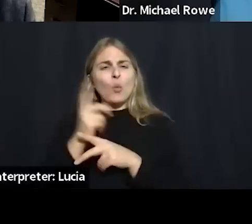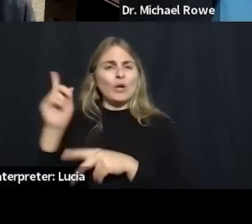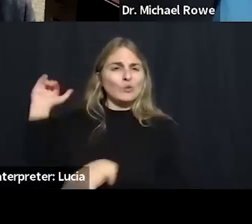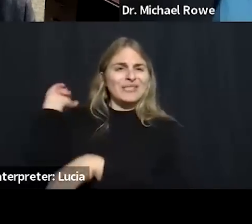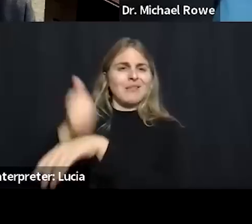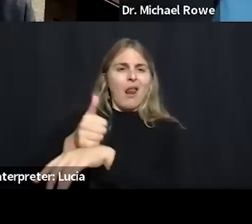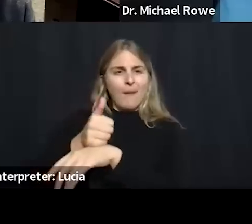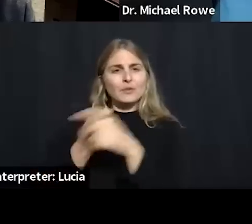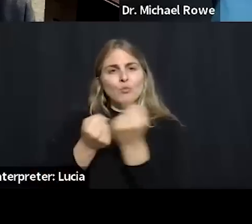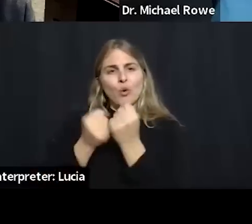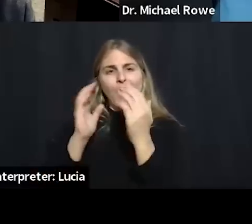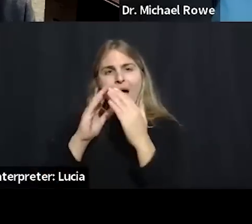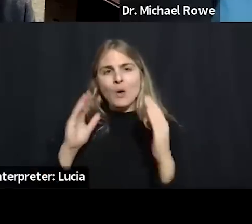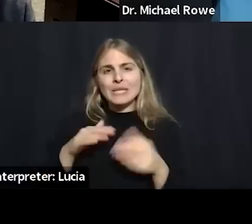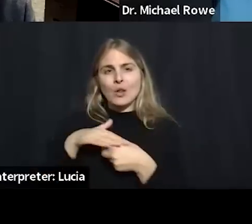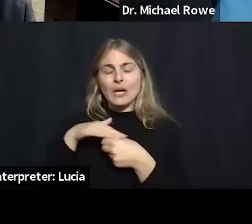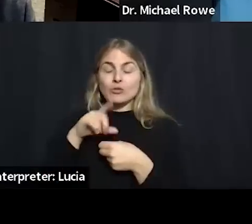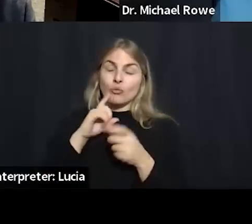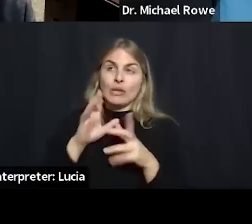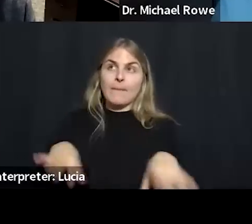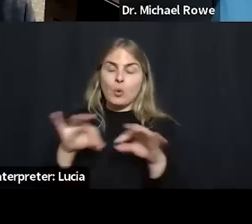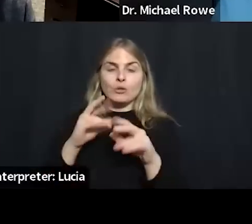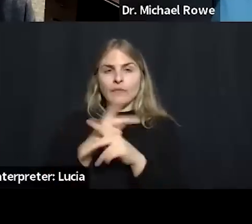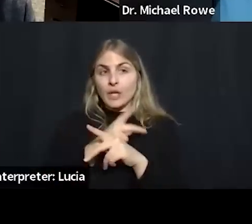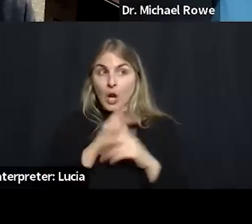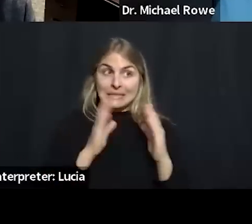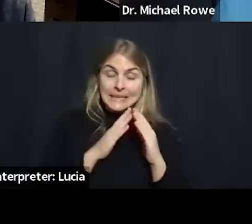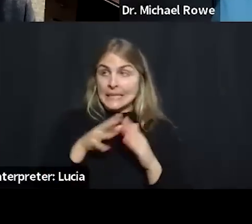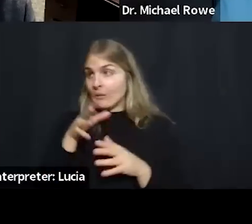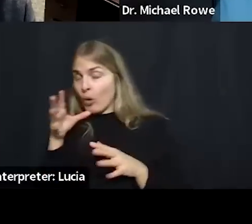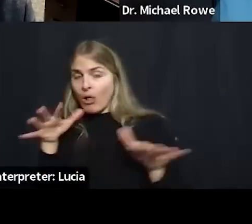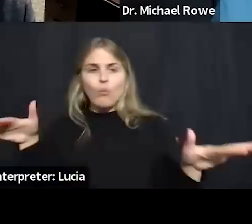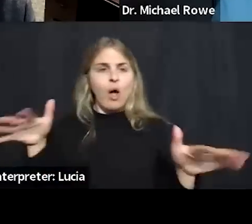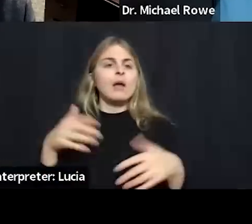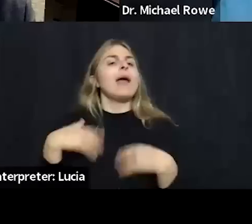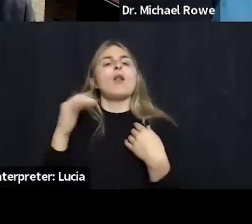como decía el Dra. Bower, es realmente importante, pero también encontrar formas de llevar a las personas, si así lo desean,